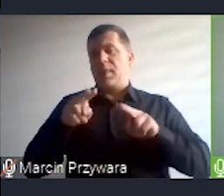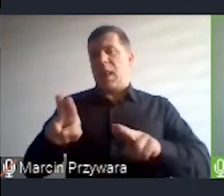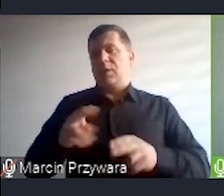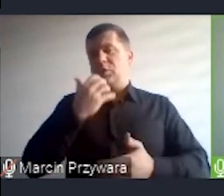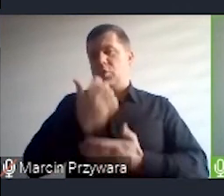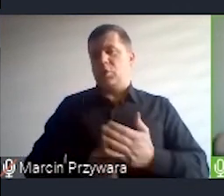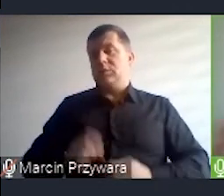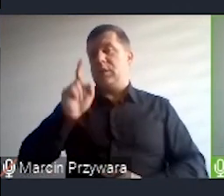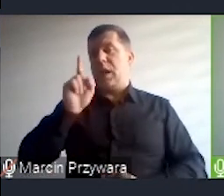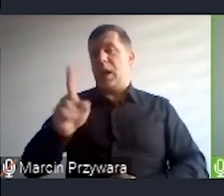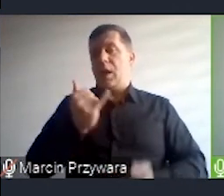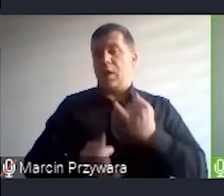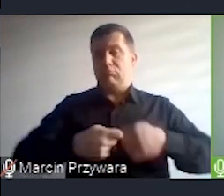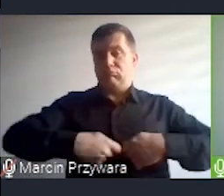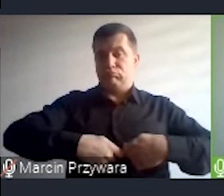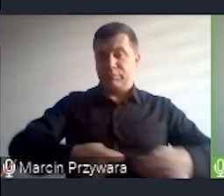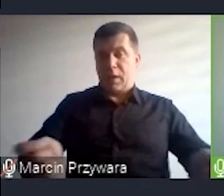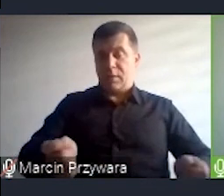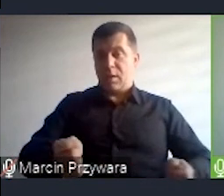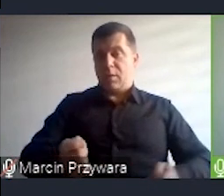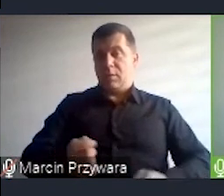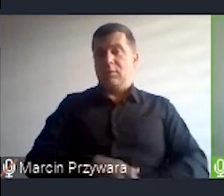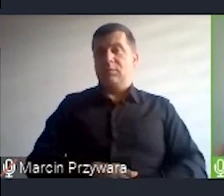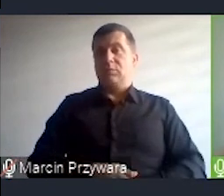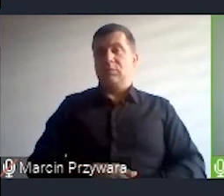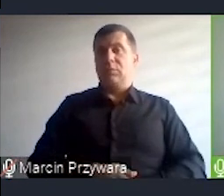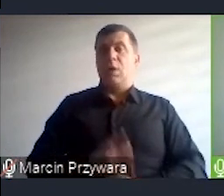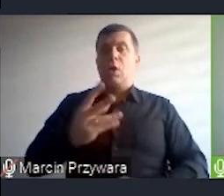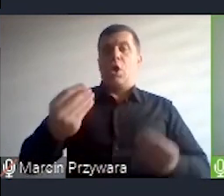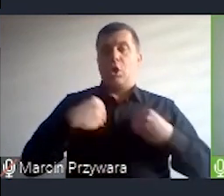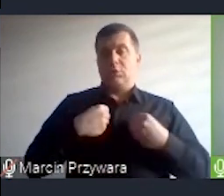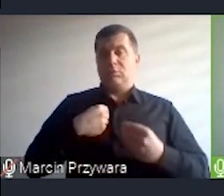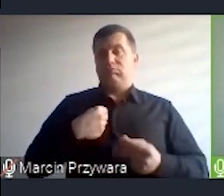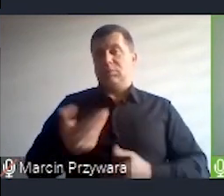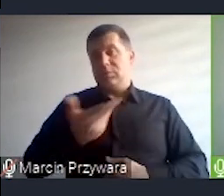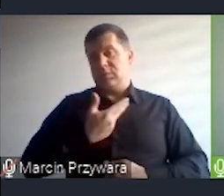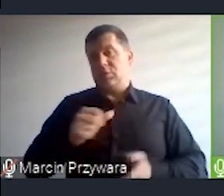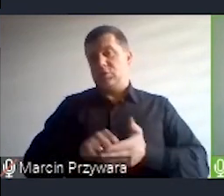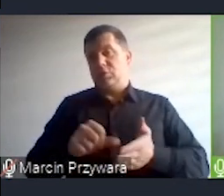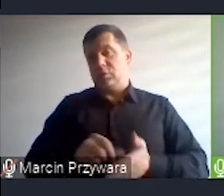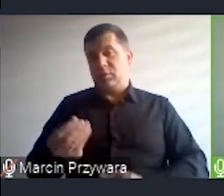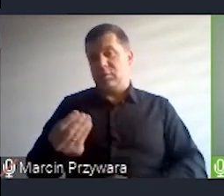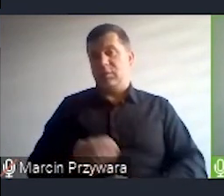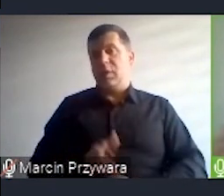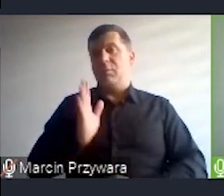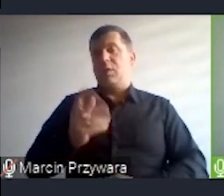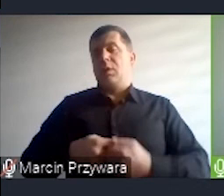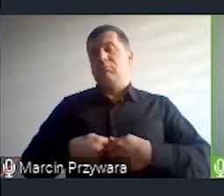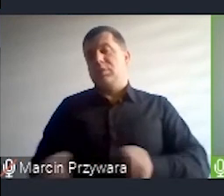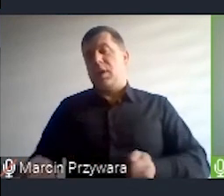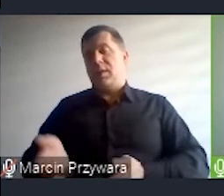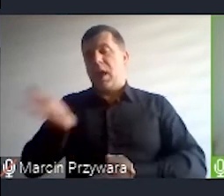ale jeśli sprzedalibyście projekt i uzyskali z tego tytułu środki i sprzedalibyście element infrastruktury,